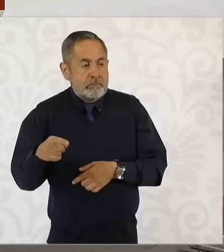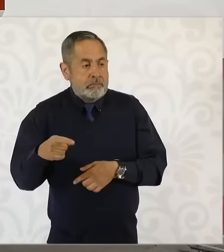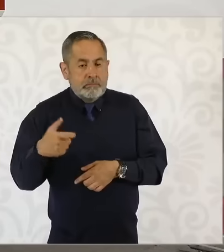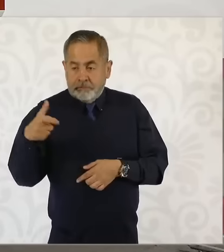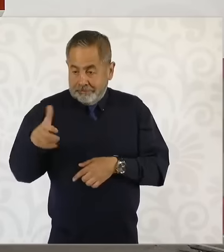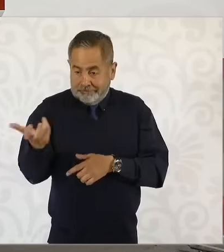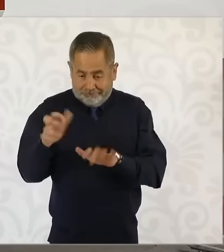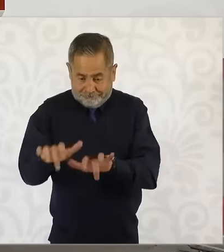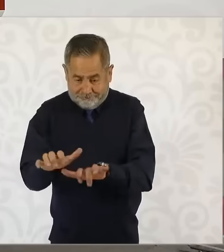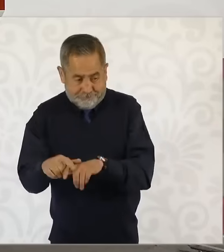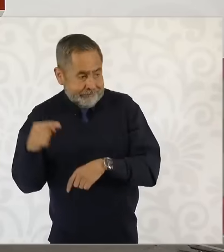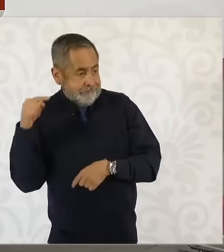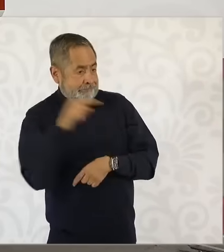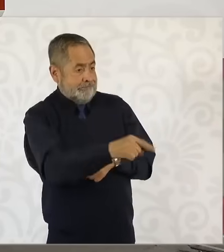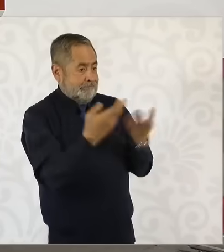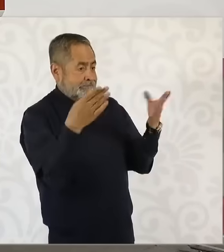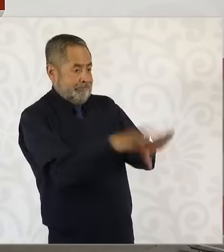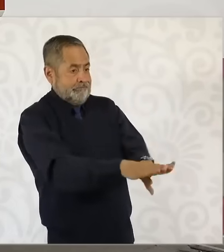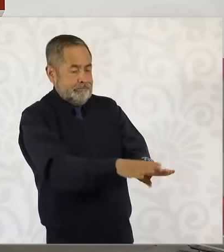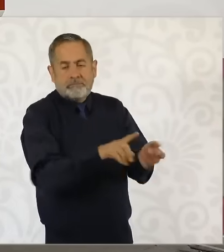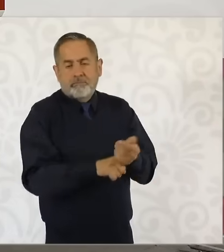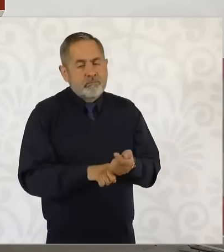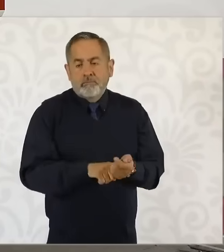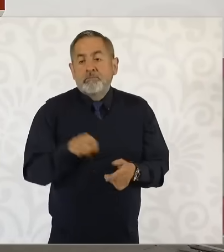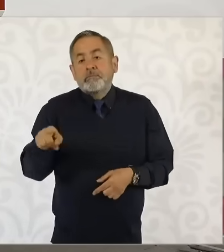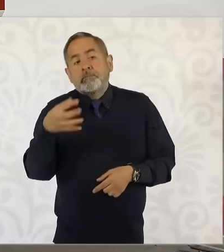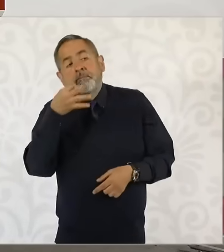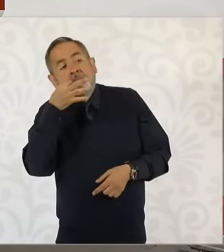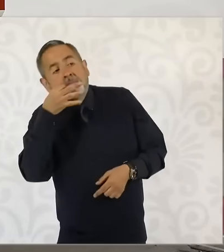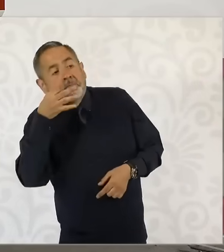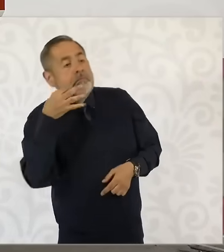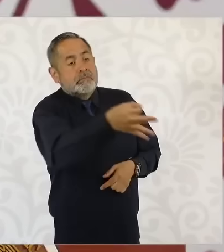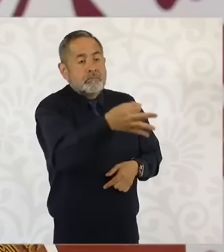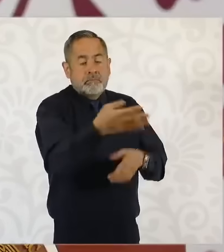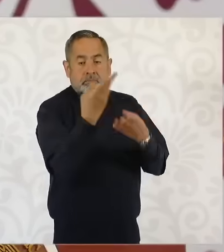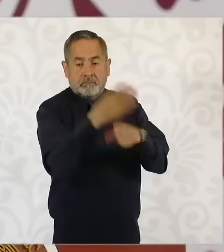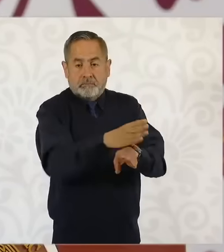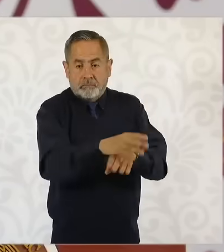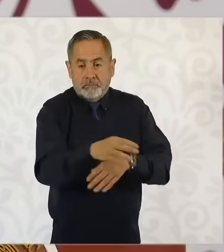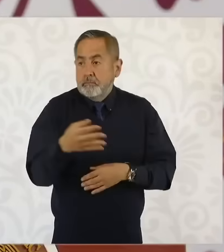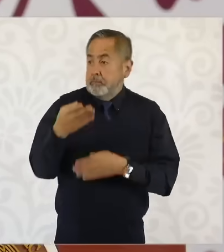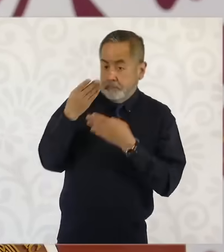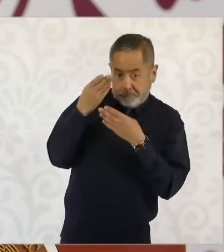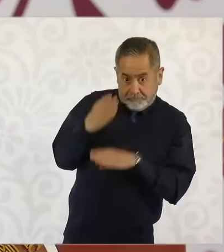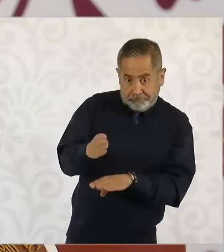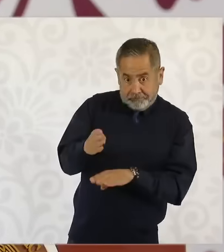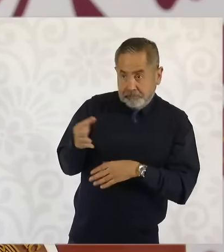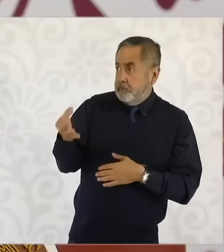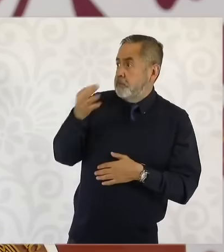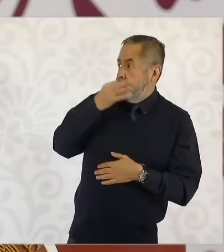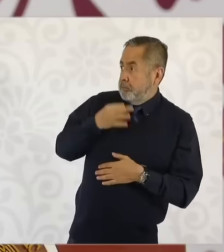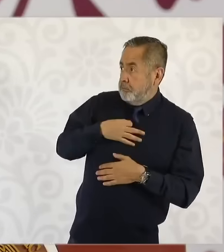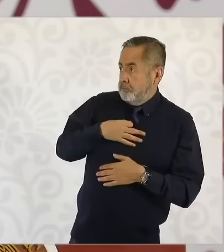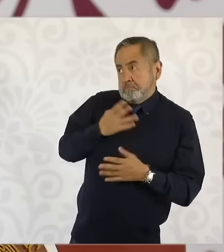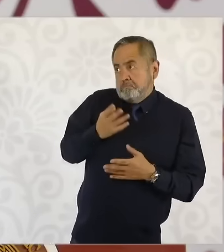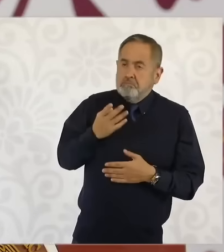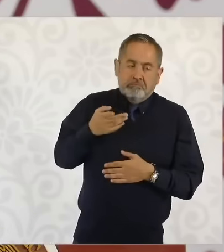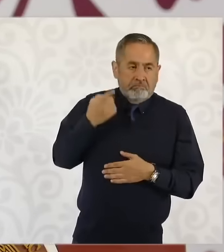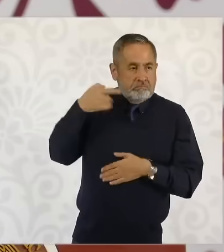los bloqueos los hacen las instituciones financieras por eh disposición de la WIF